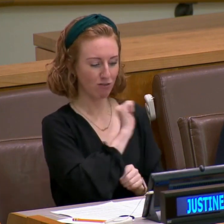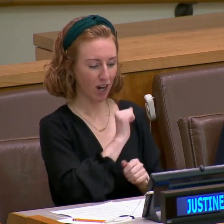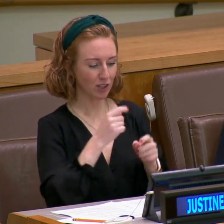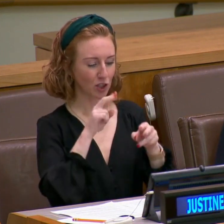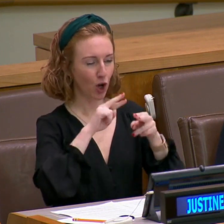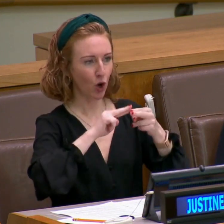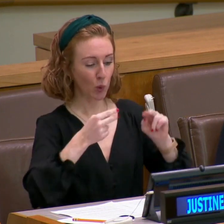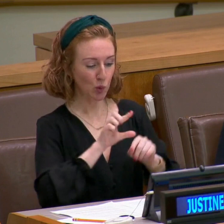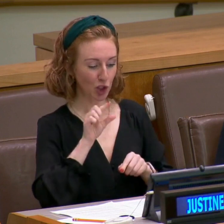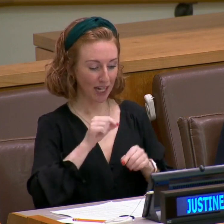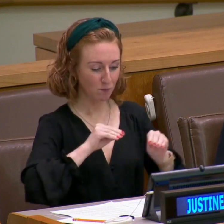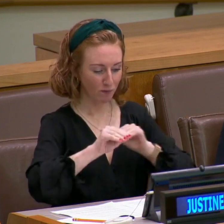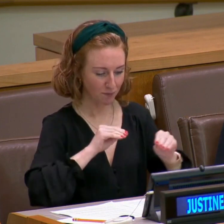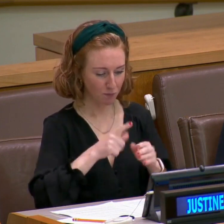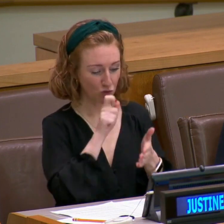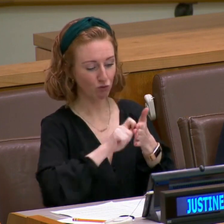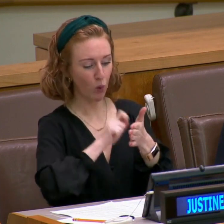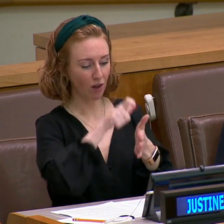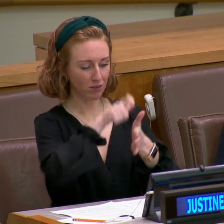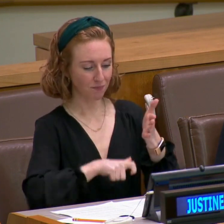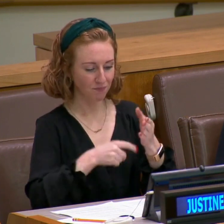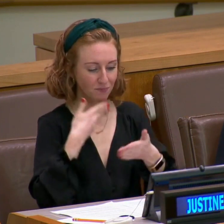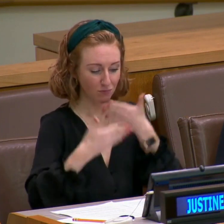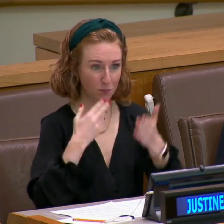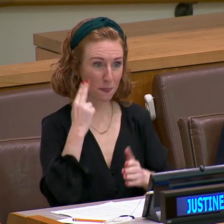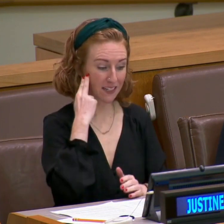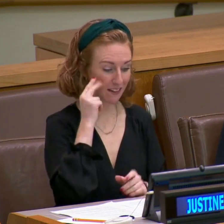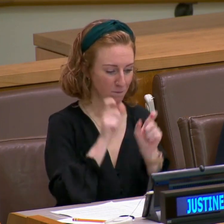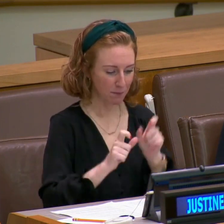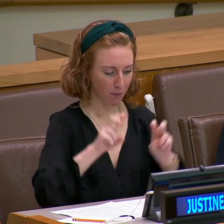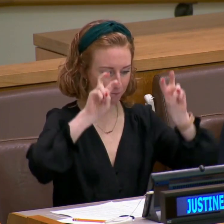en el movimiento eugenésico de los Estados Unidos, escribió un artículo de revista en el que describió